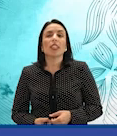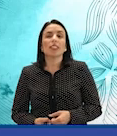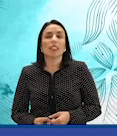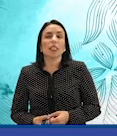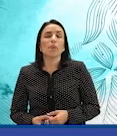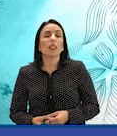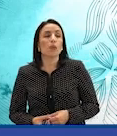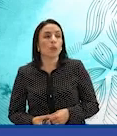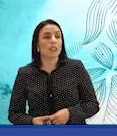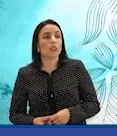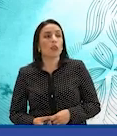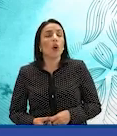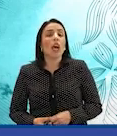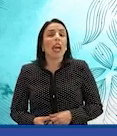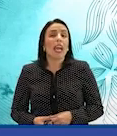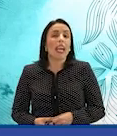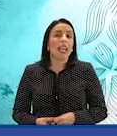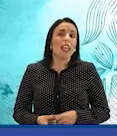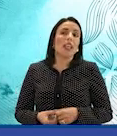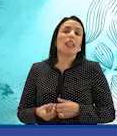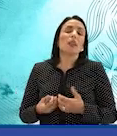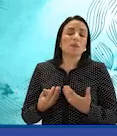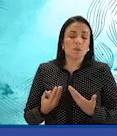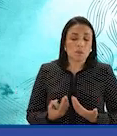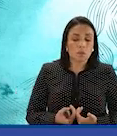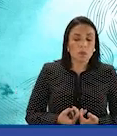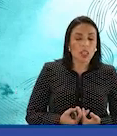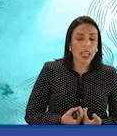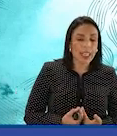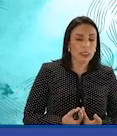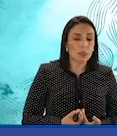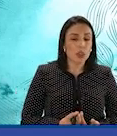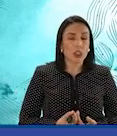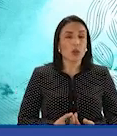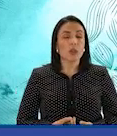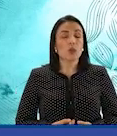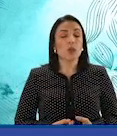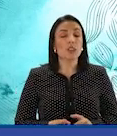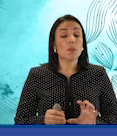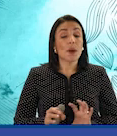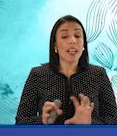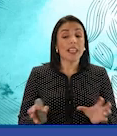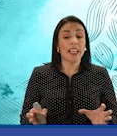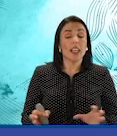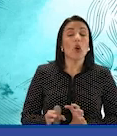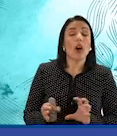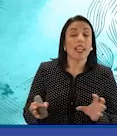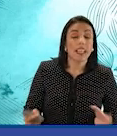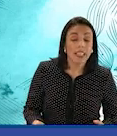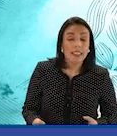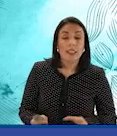de Hacienda y Presupuesto este proyecto de Presupuesto para que lo analice,